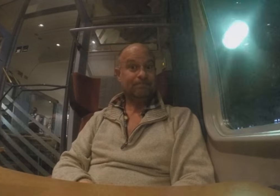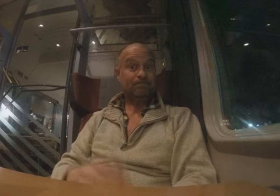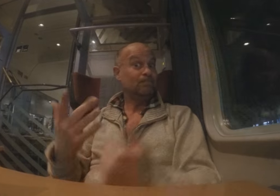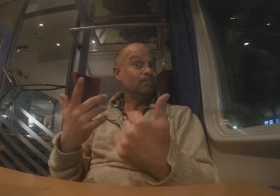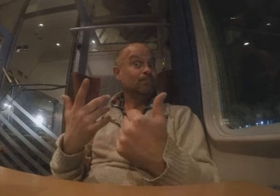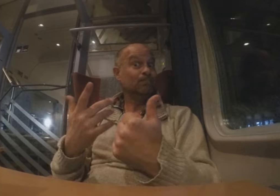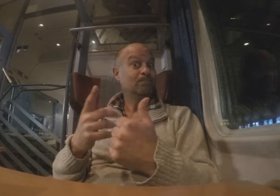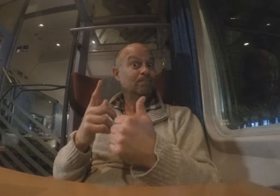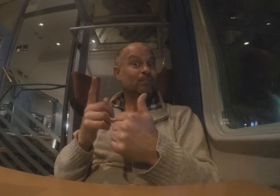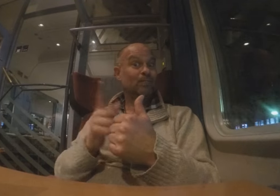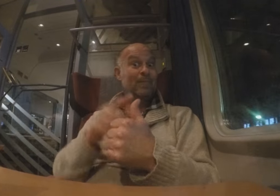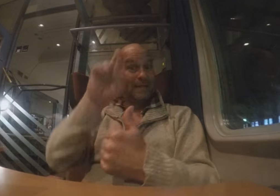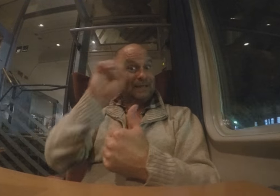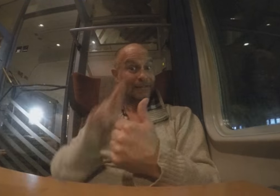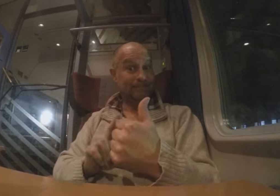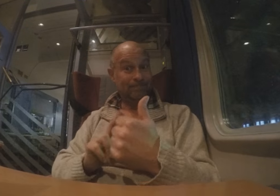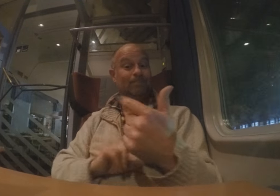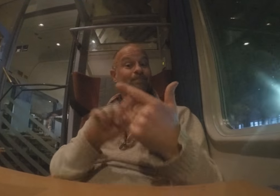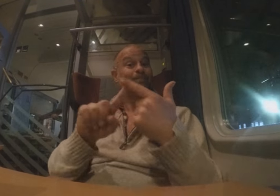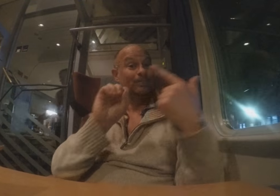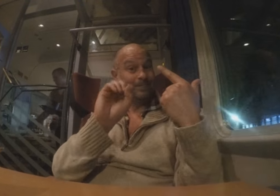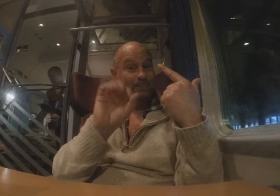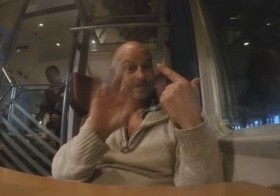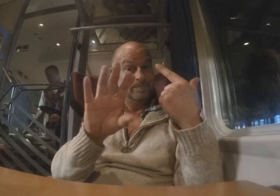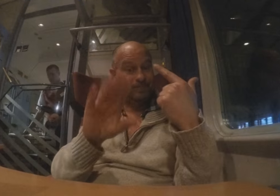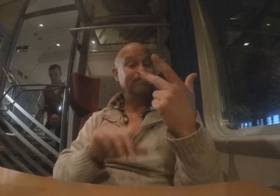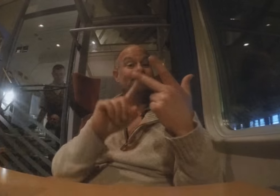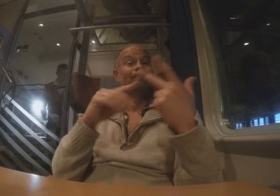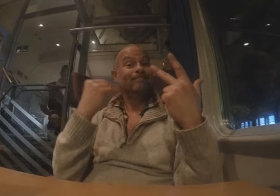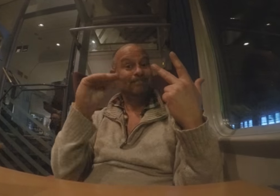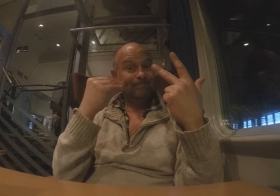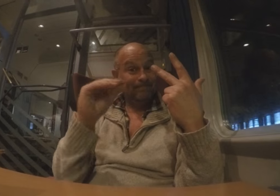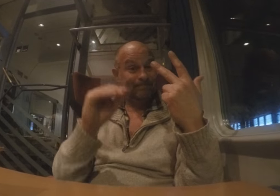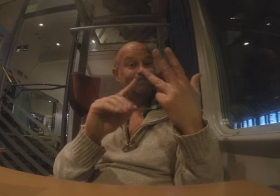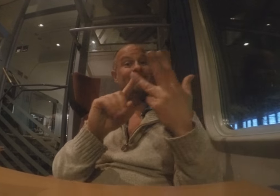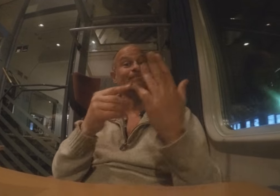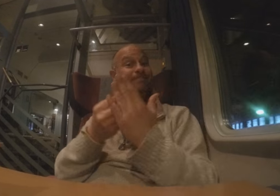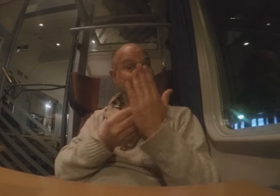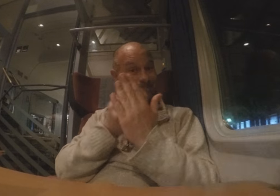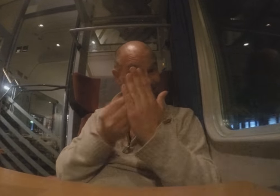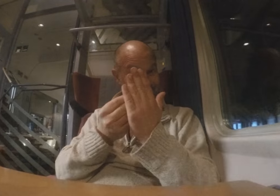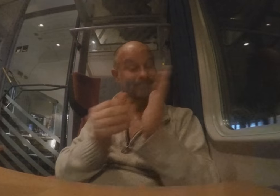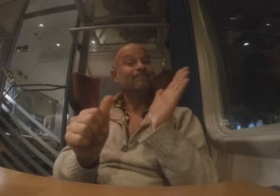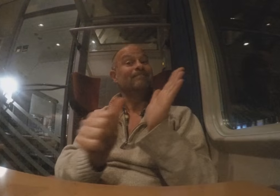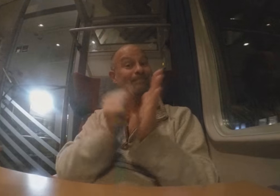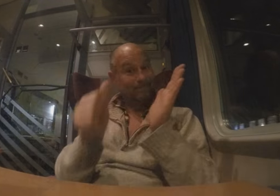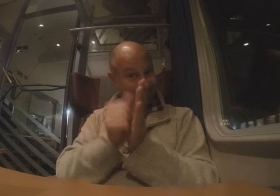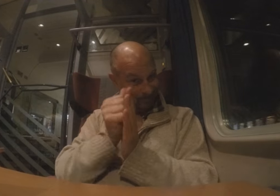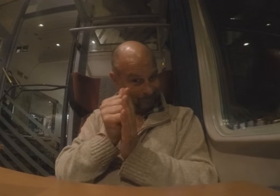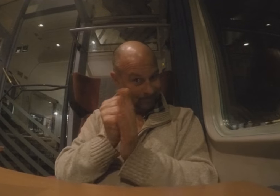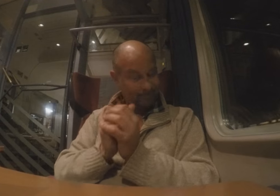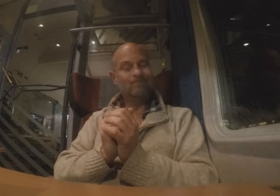Nochmal Danke mit all Euren Gebärdennamen!